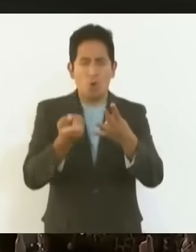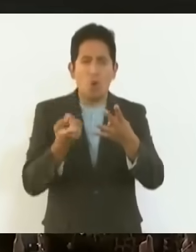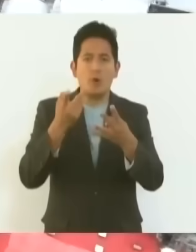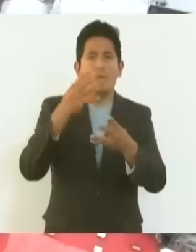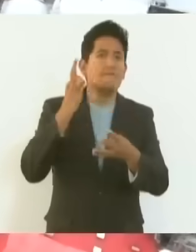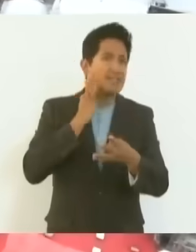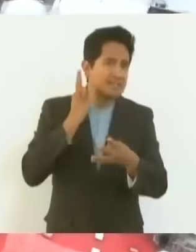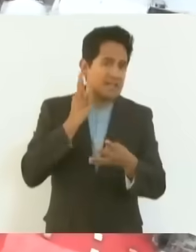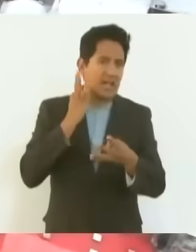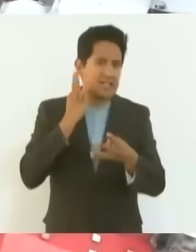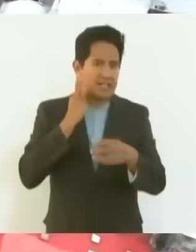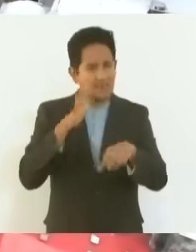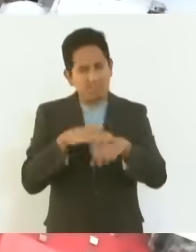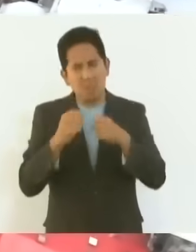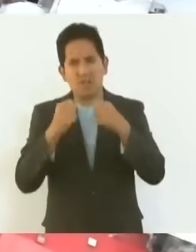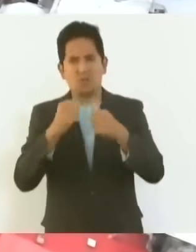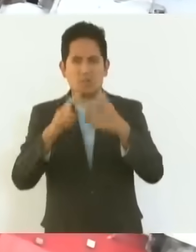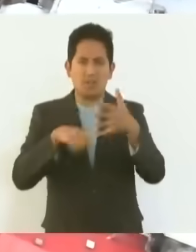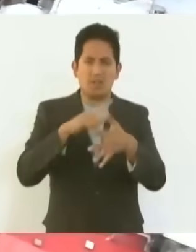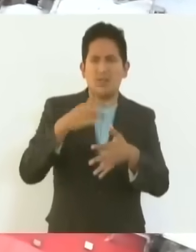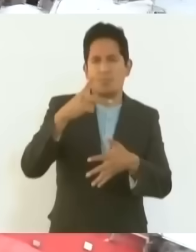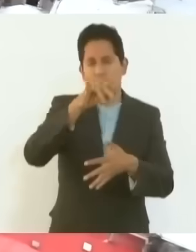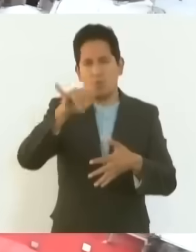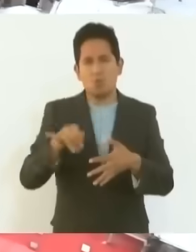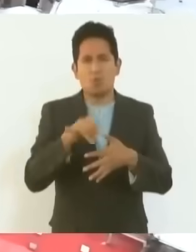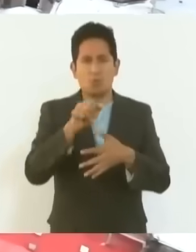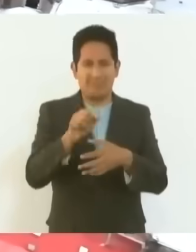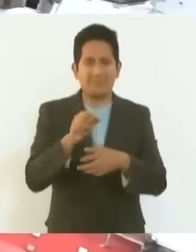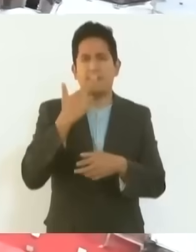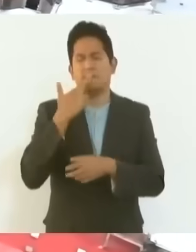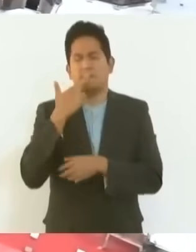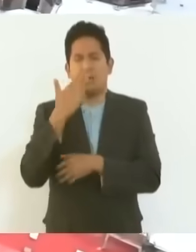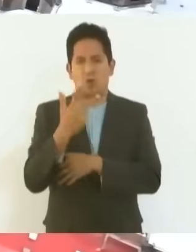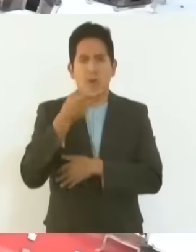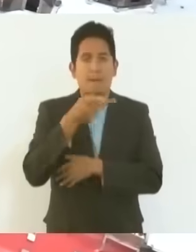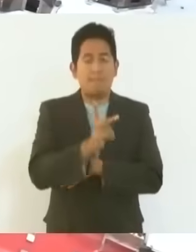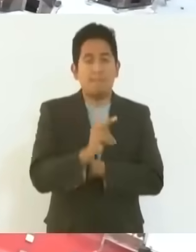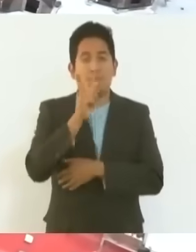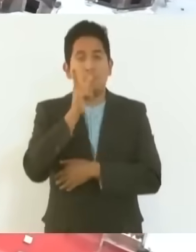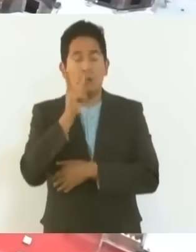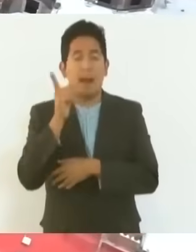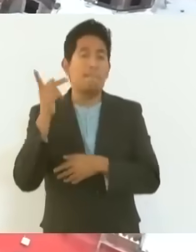un mejor poder judicial, pero no puede haber una política de seguridad, de construcción de la paz,